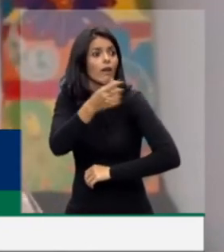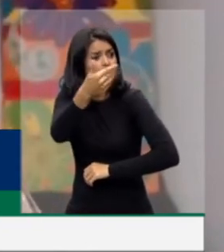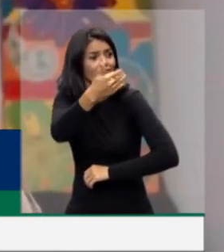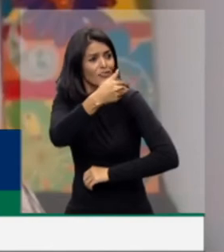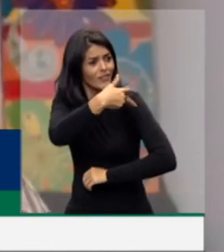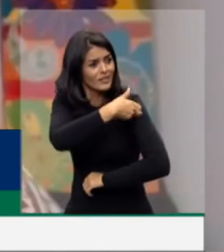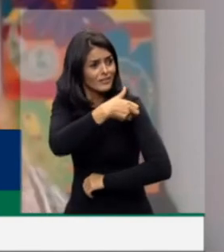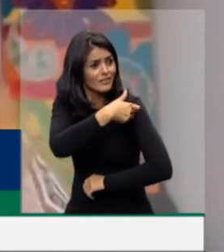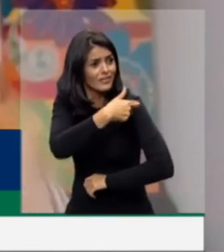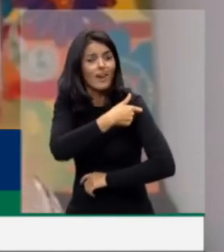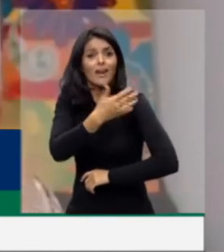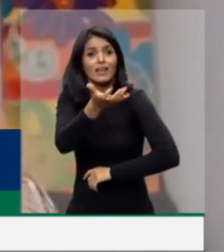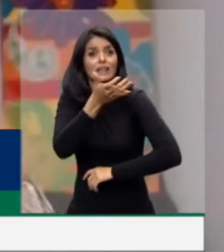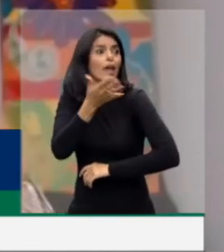CIÊNCIA CONSEGUIU PRODUZIR EM